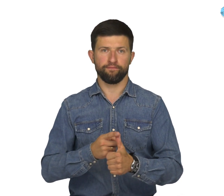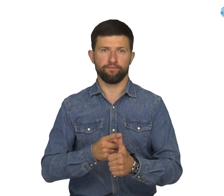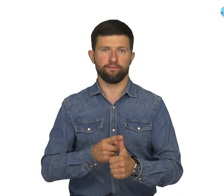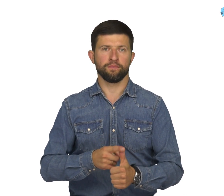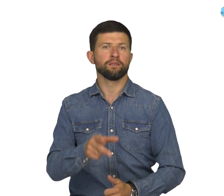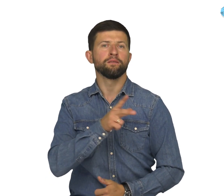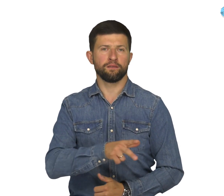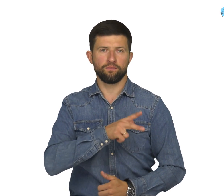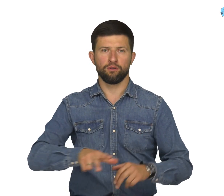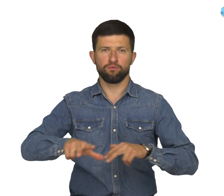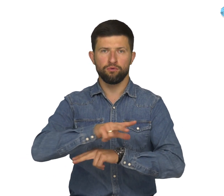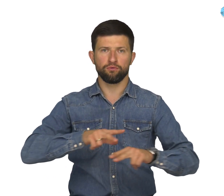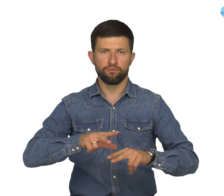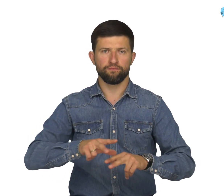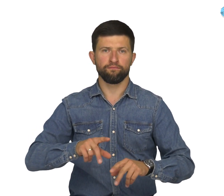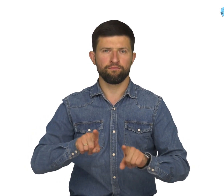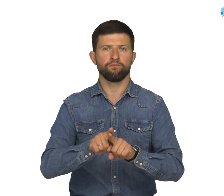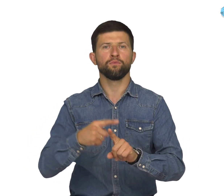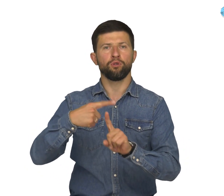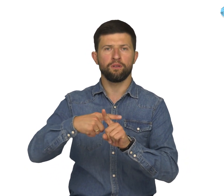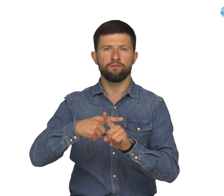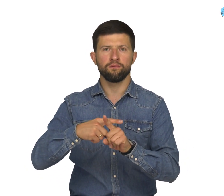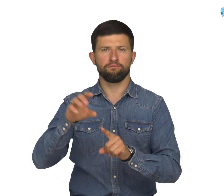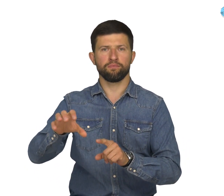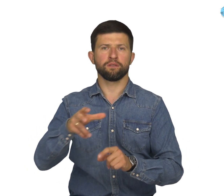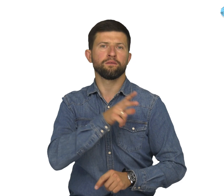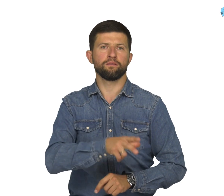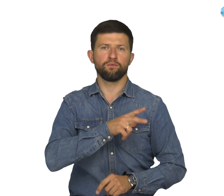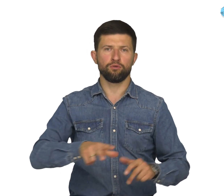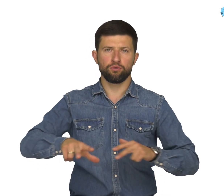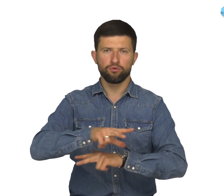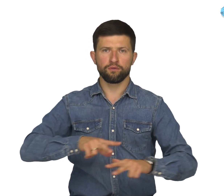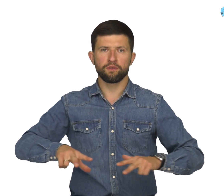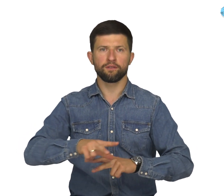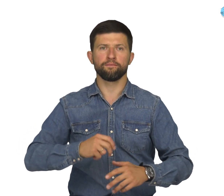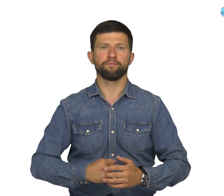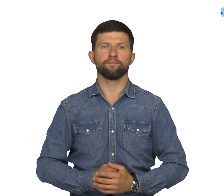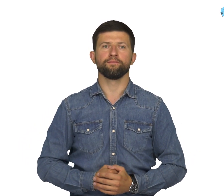Jeden – zasiłek rodzinny oraz dodatki do zasiłku rodzinnego.